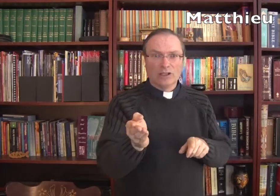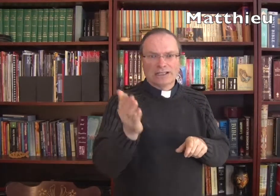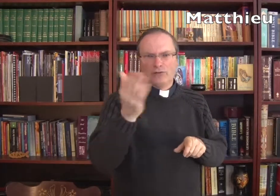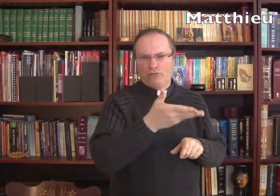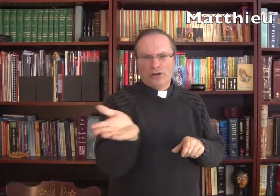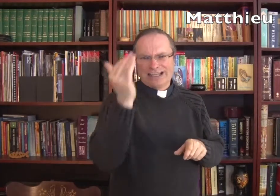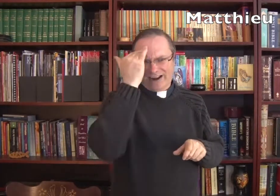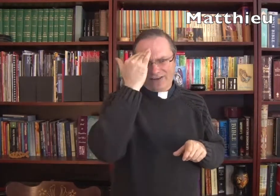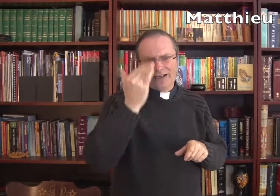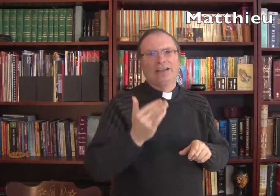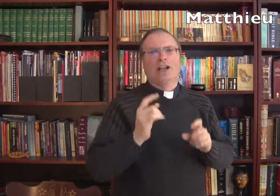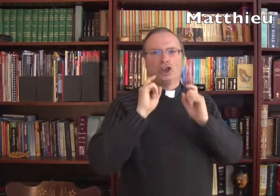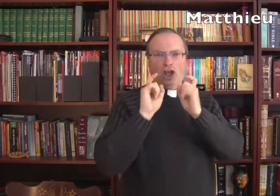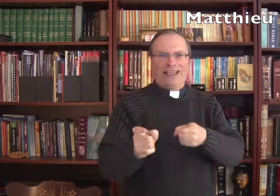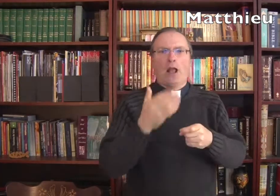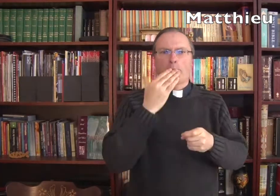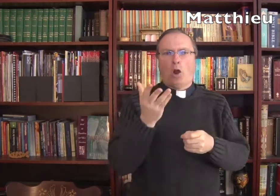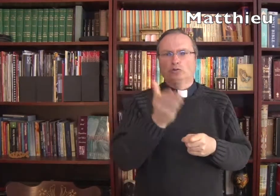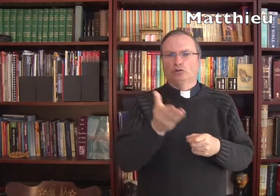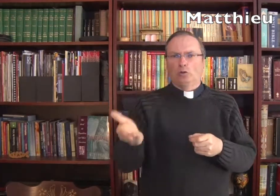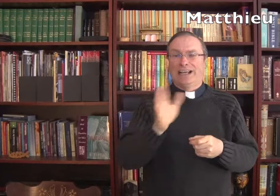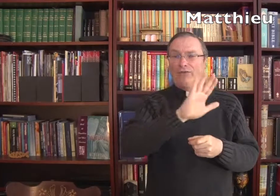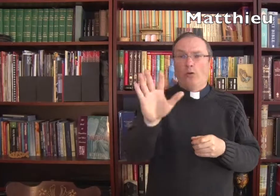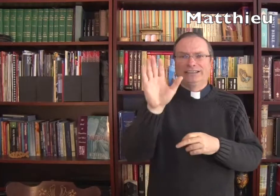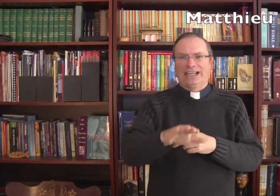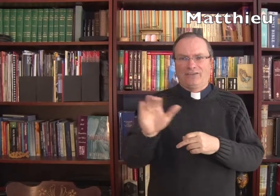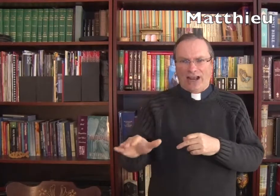vous savez donner de bonnes choses à vos enfants,